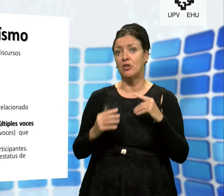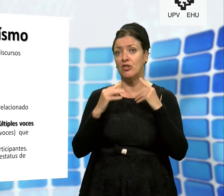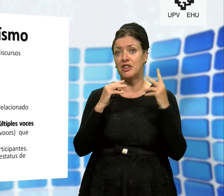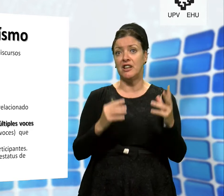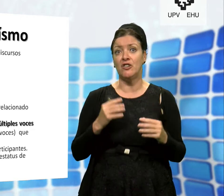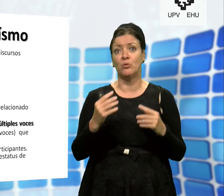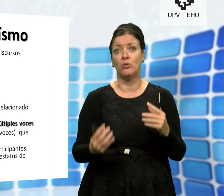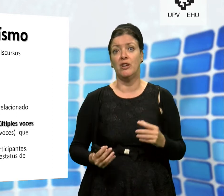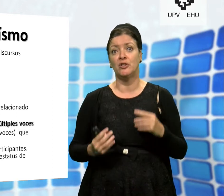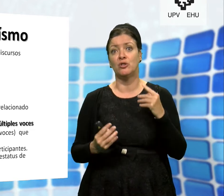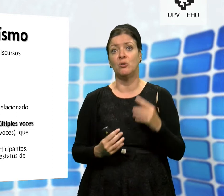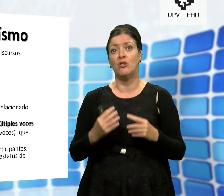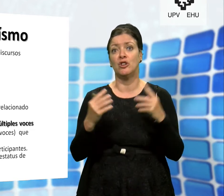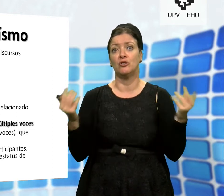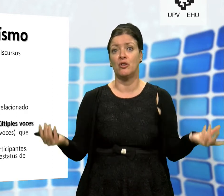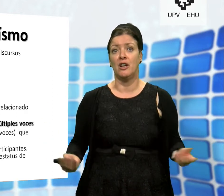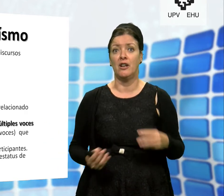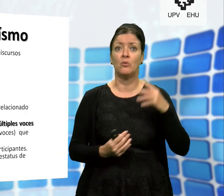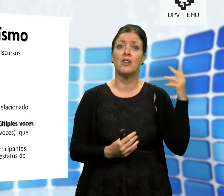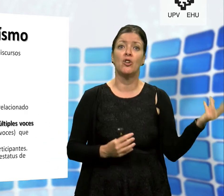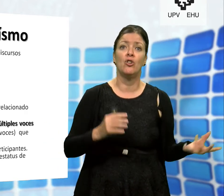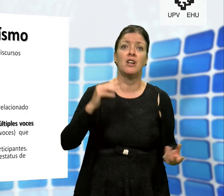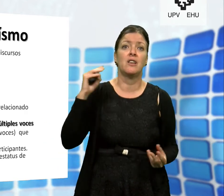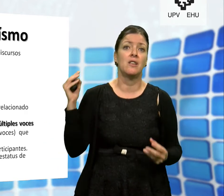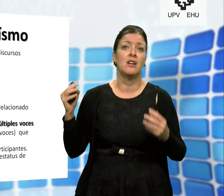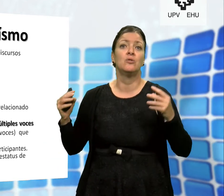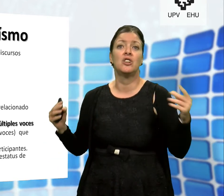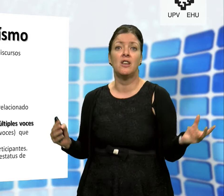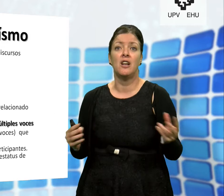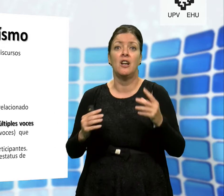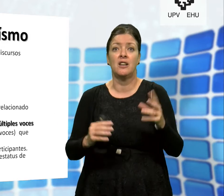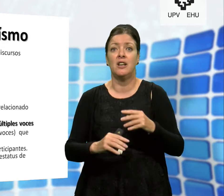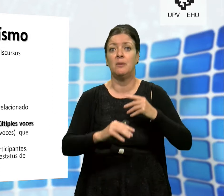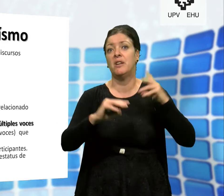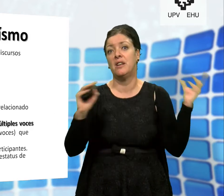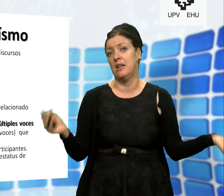todos los escenarios culturales constituidos de lo social: la educación, la ciencia, la justicia, el arte, la medicina...